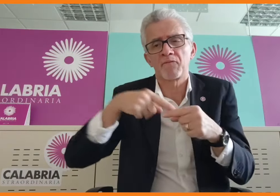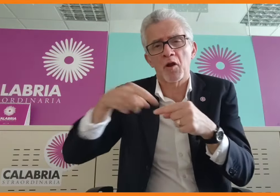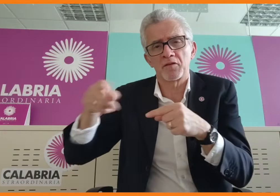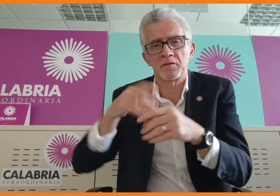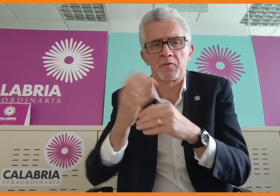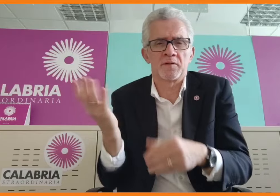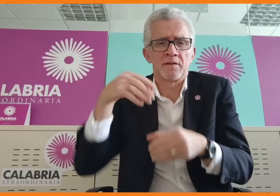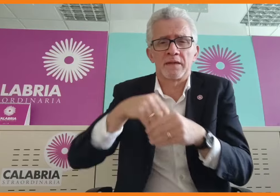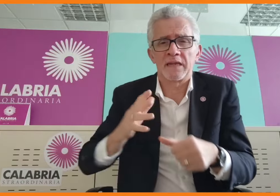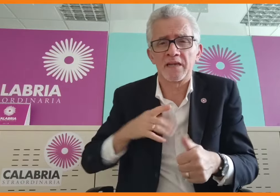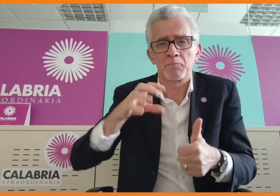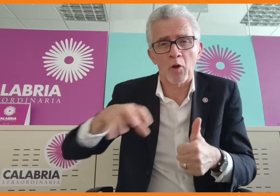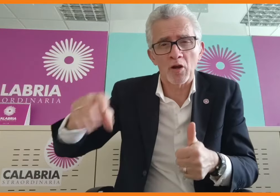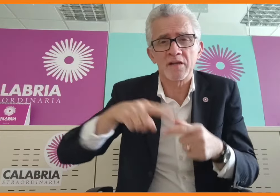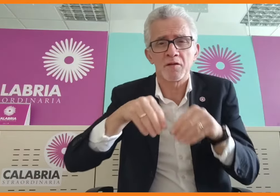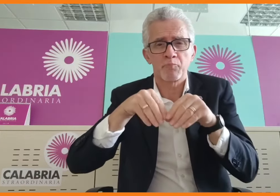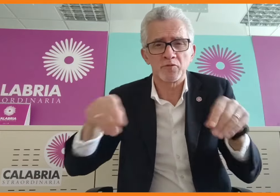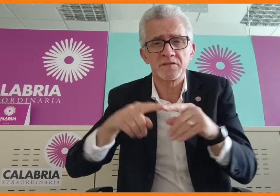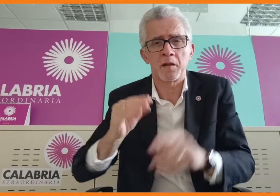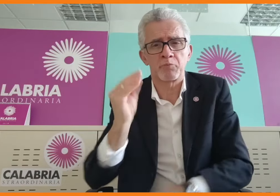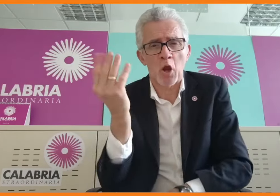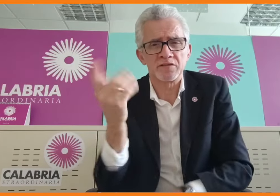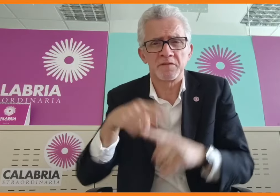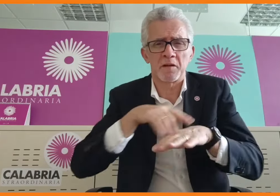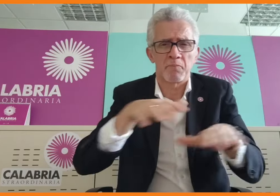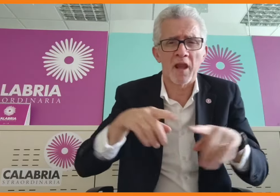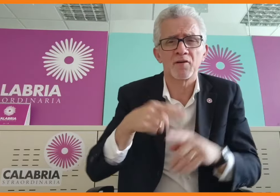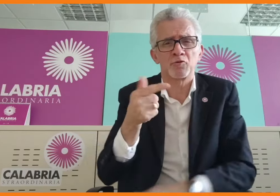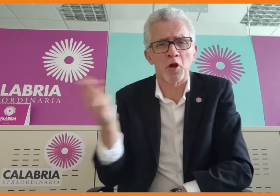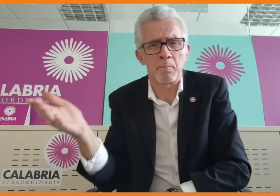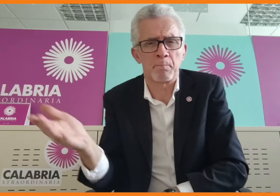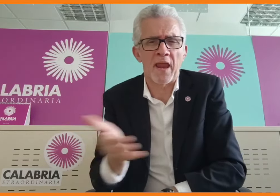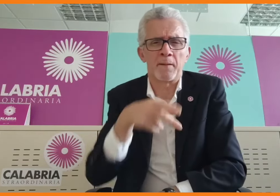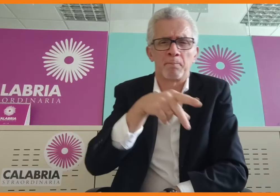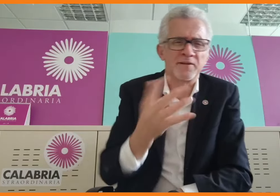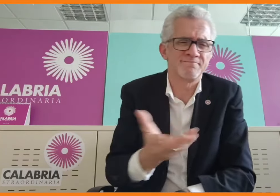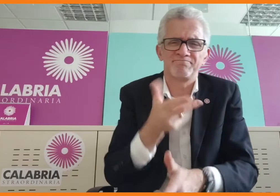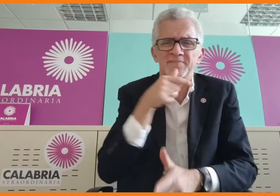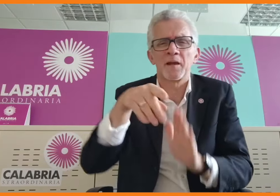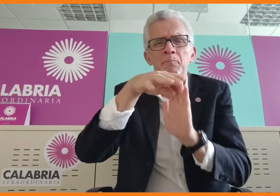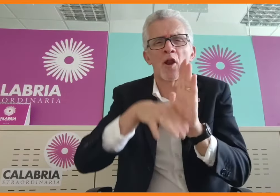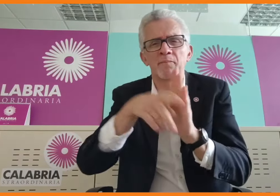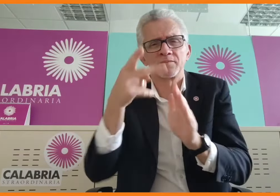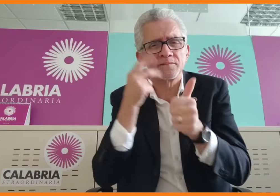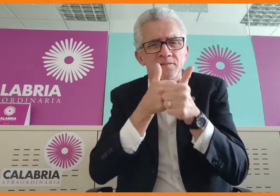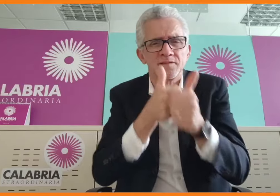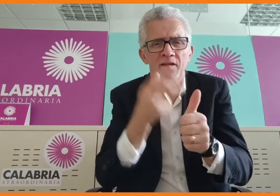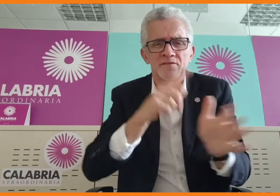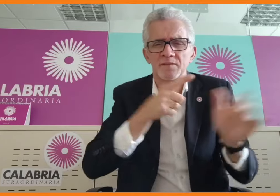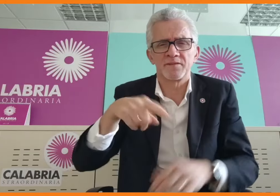una serie di informazioni che poi abbiamo provveduto a divulgare. Durante i sopralluoghi abbiamo avuto modo di visitare borghi, musei, mostre, località marittime.